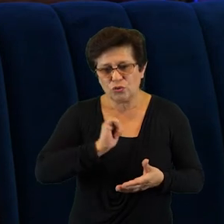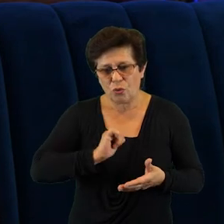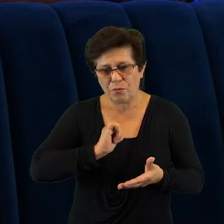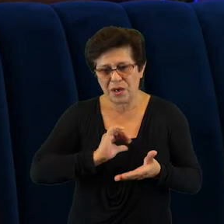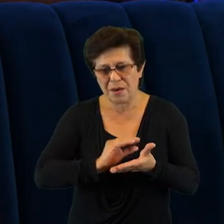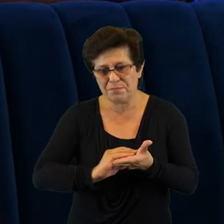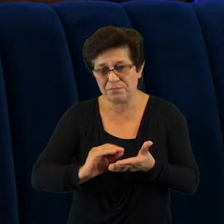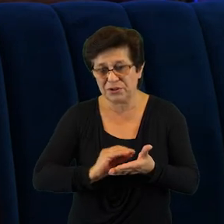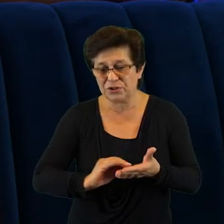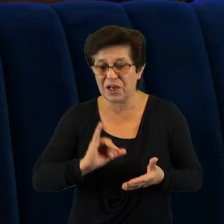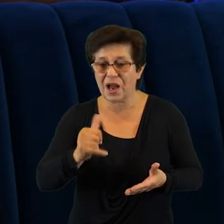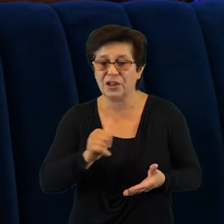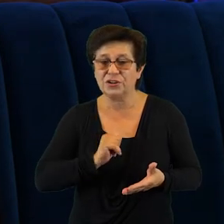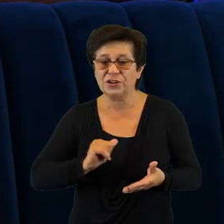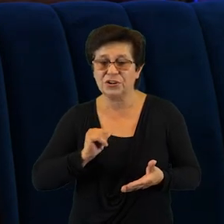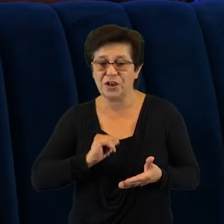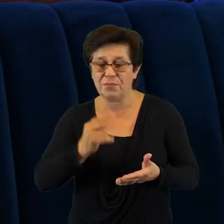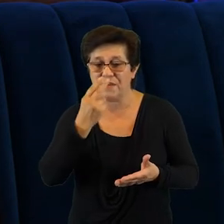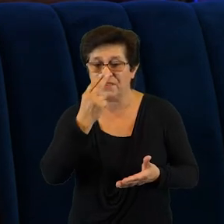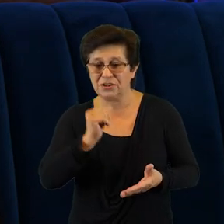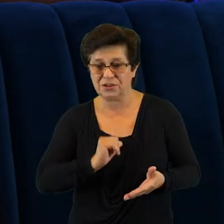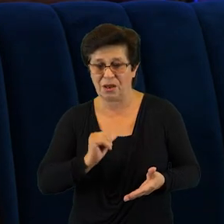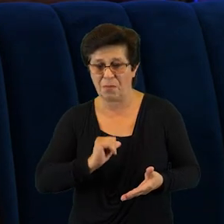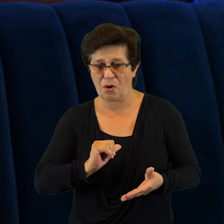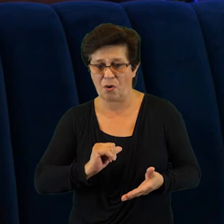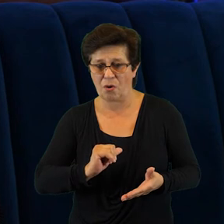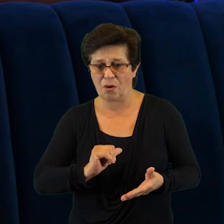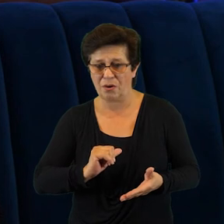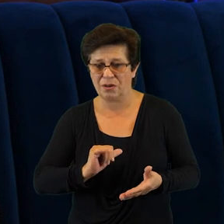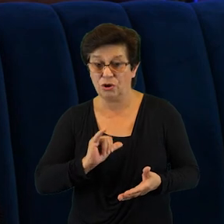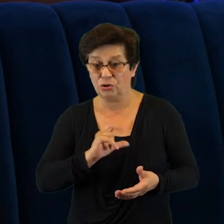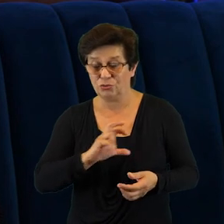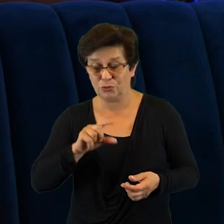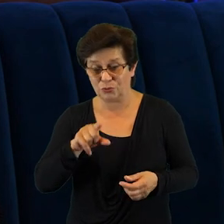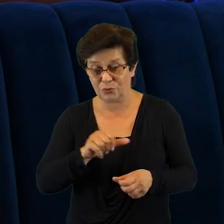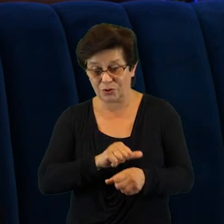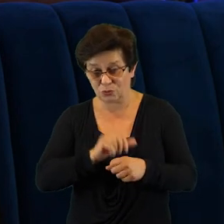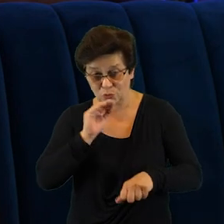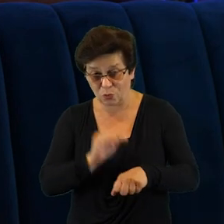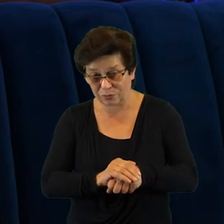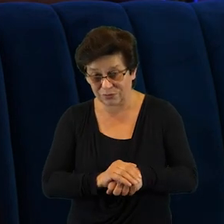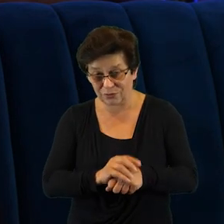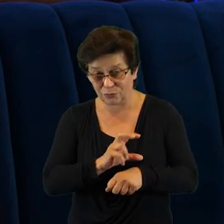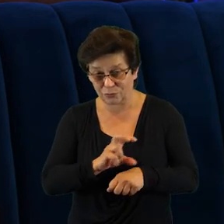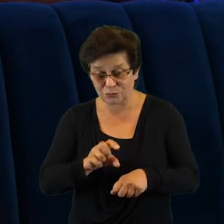i jak siebie widzi samego, na ile jest rzeczywiście zgodne z prawdziwym życiem, krótko mówiąc.